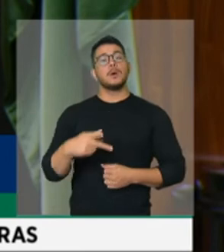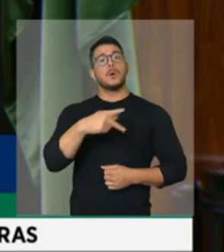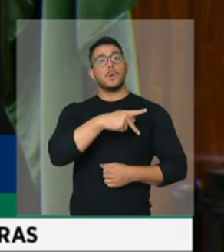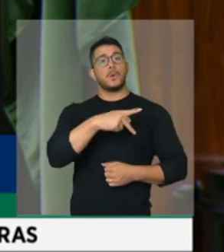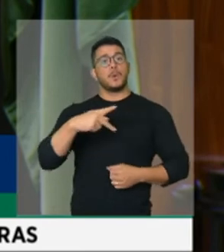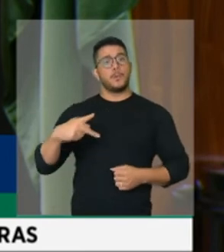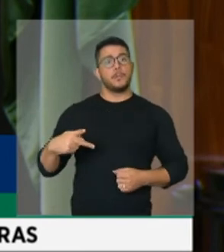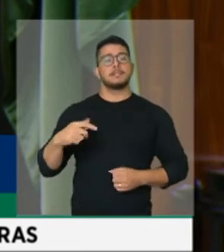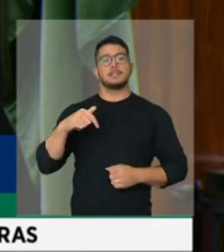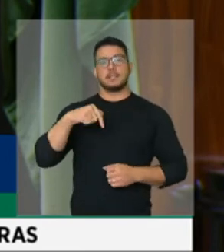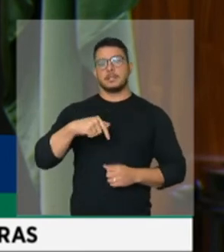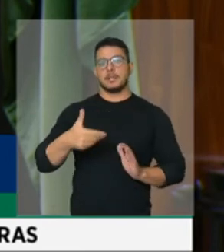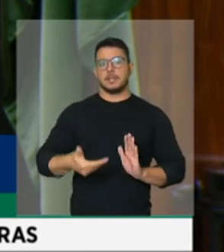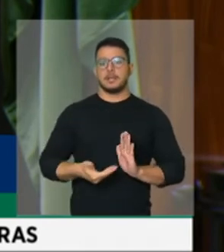RELATOR DESSA MATÉRIA. O PRESIDENTE DA CÂMARA DISSE